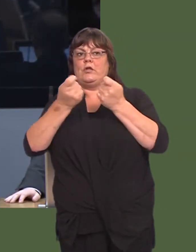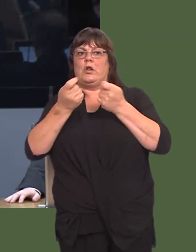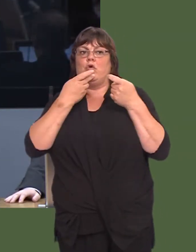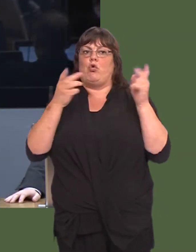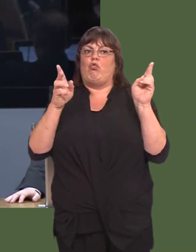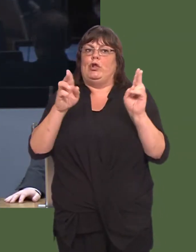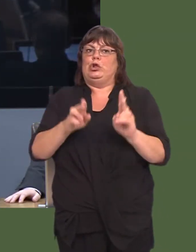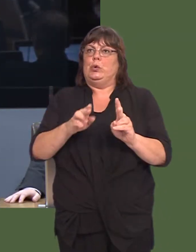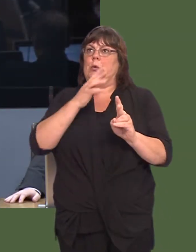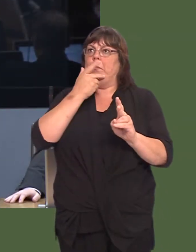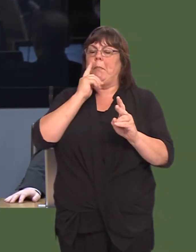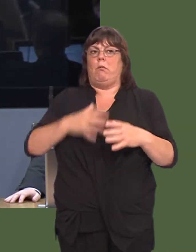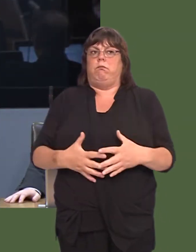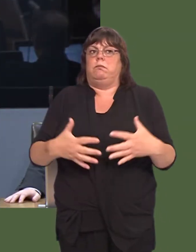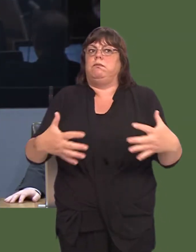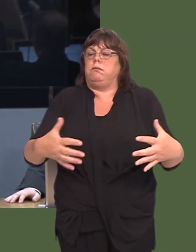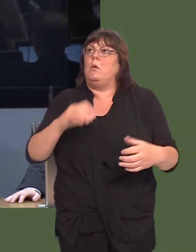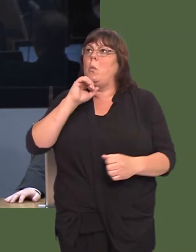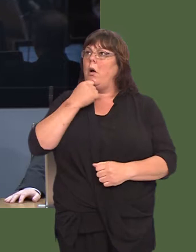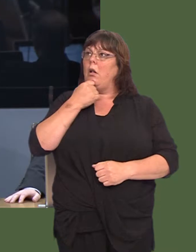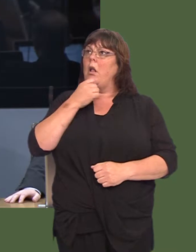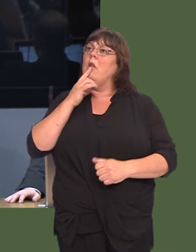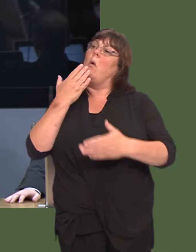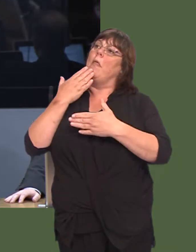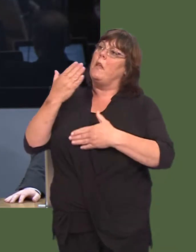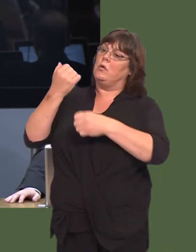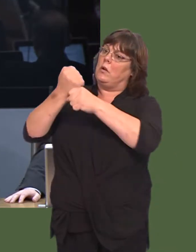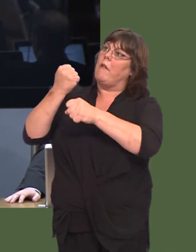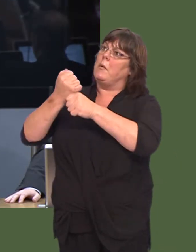Ac rwyín ddiolchgar i Aelodau pob plaid aír Llywodraeth am gefnogi hynny.